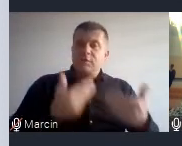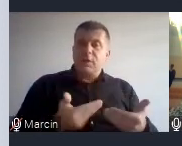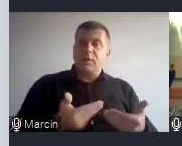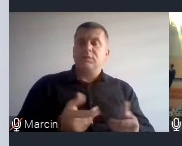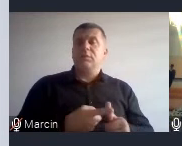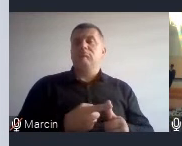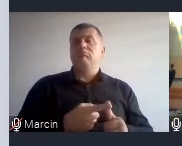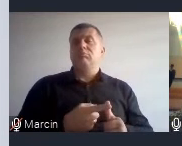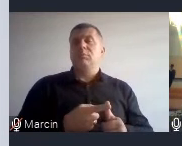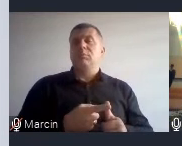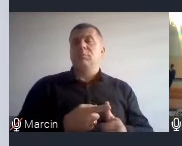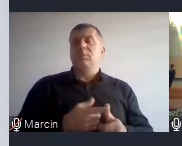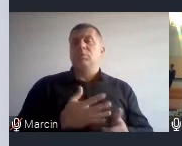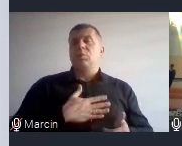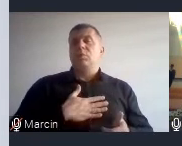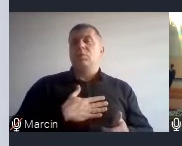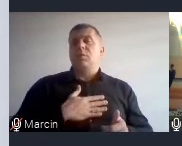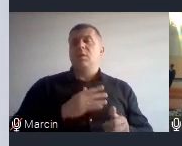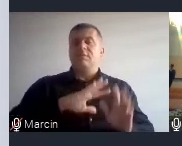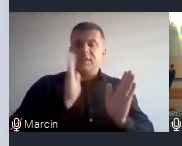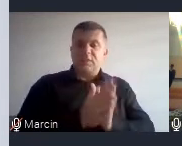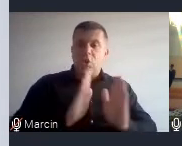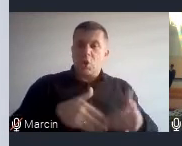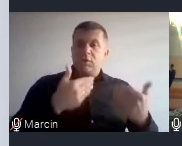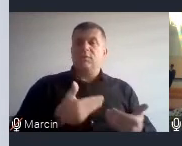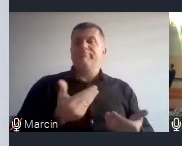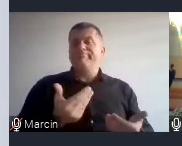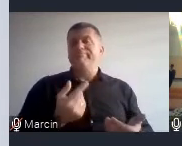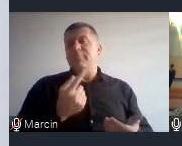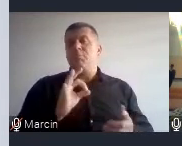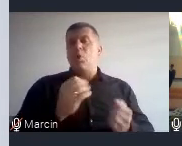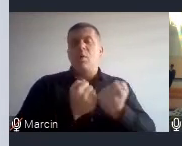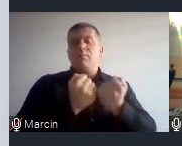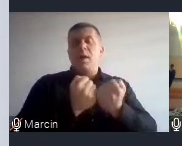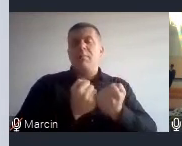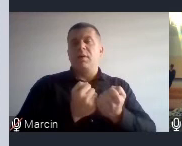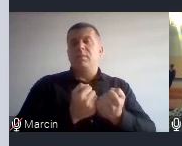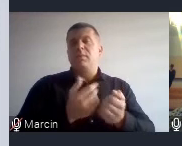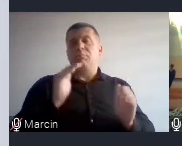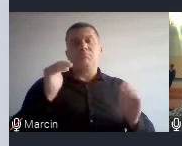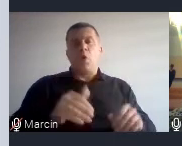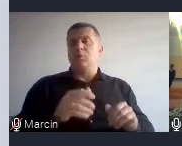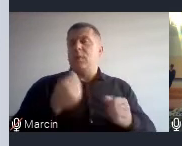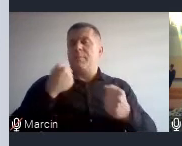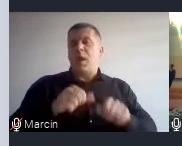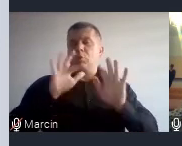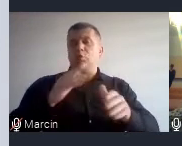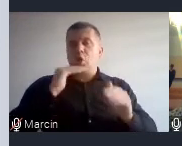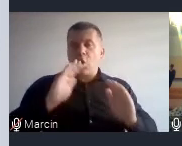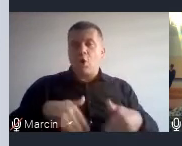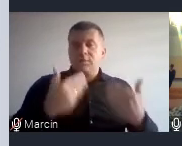i tu jestem daleki od stosowania do wszystkiego oświadczeń bo papier jest cierpliwy i oświadczyć można bardzo wiele.